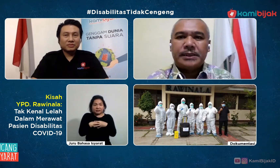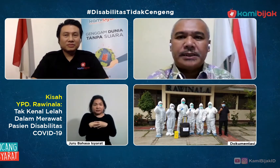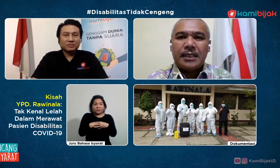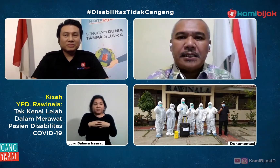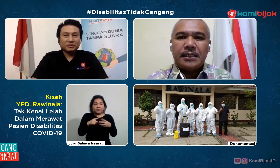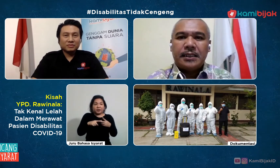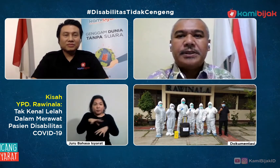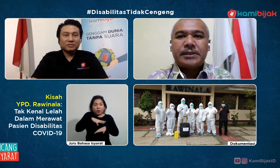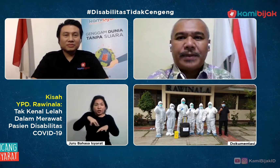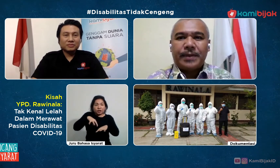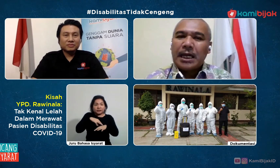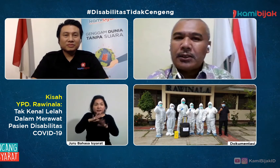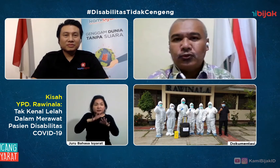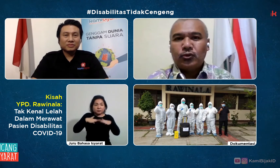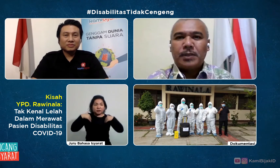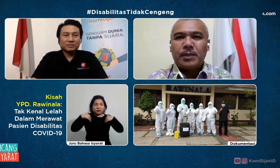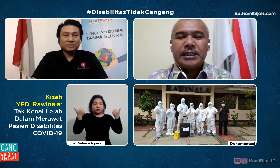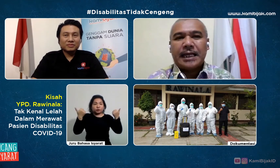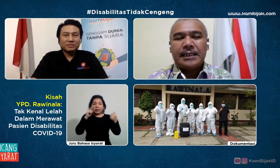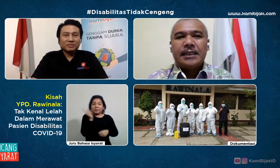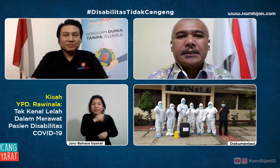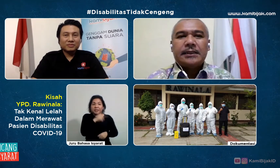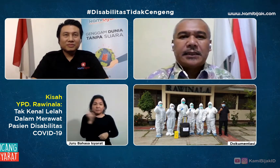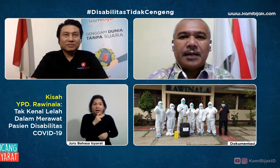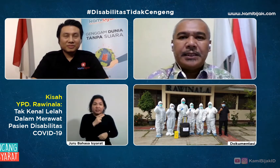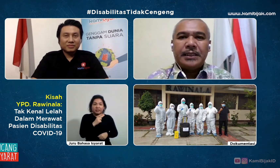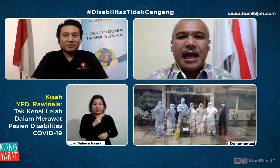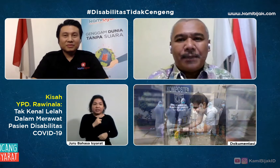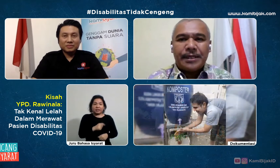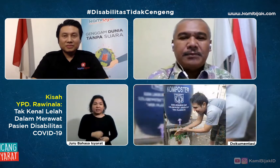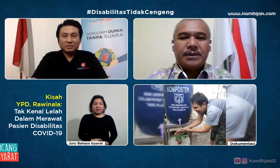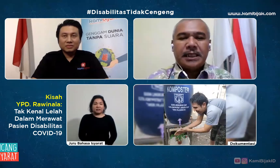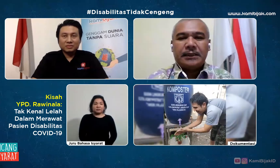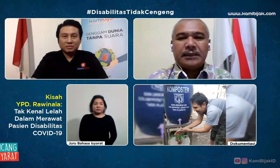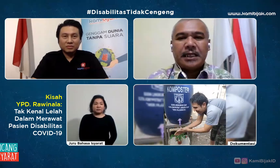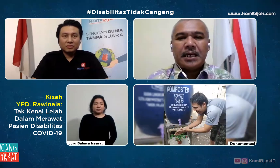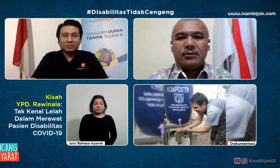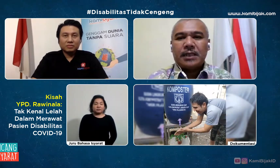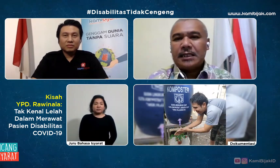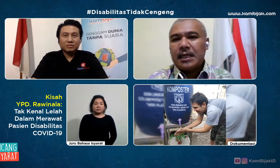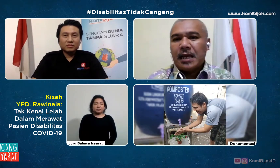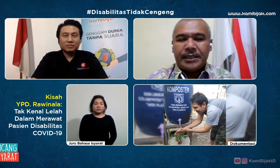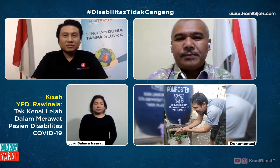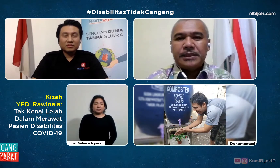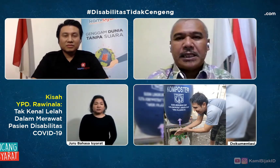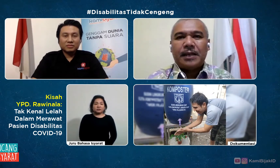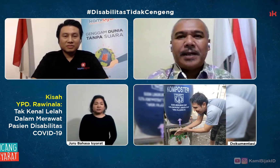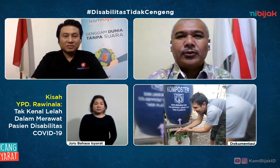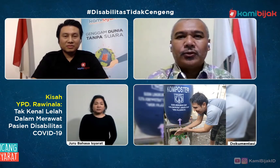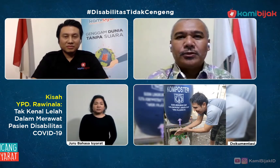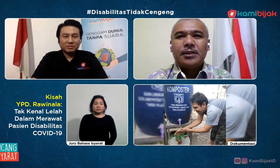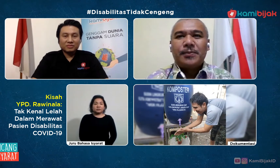supaya bisa lebih cepat bukan untuk mengecilkan tetapi apa yang bisa kita lakukan apa yang bisa kita bantu